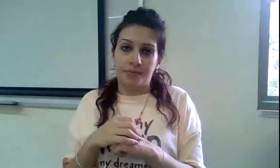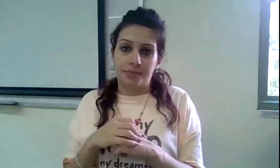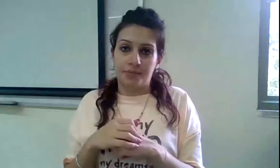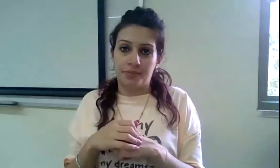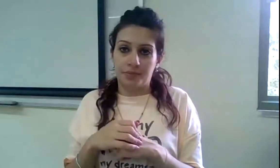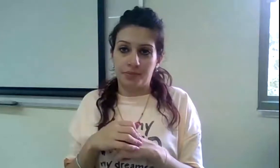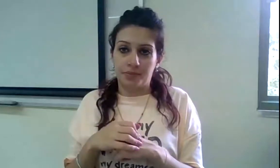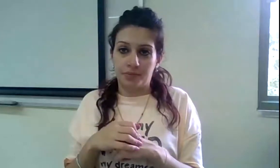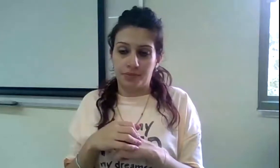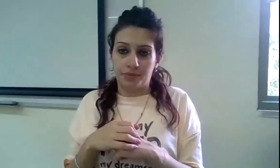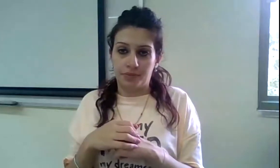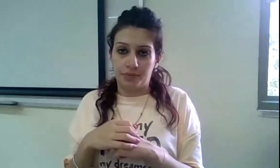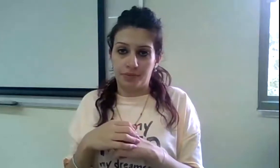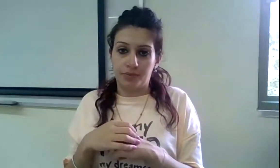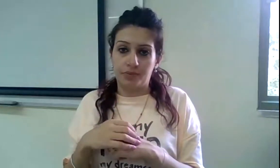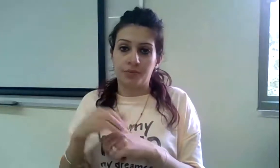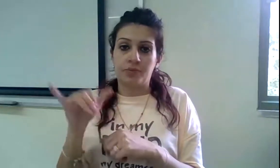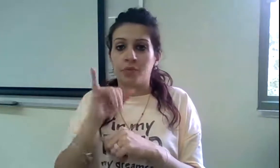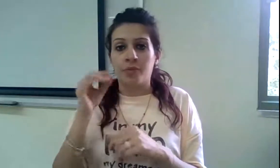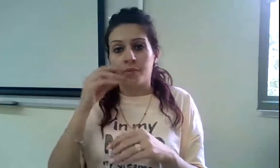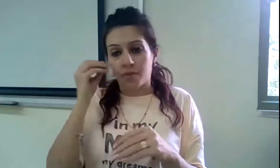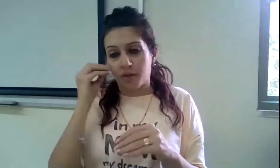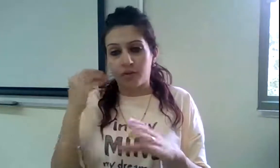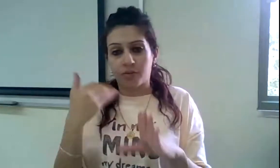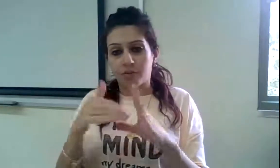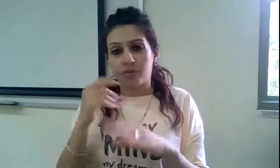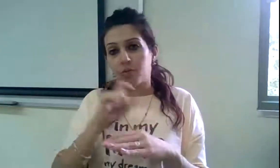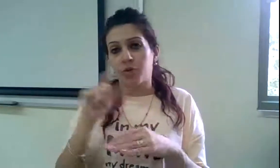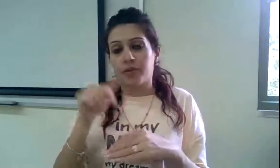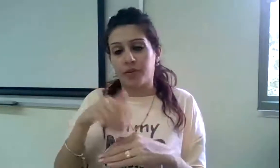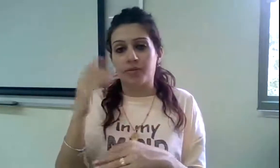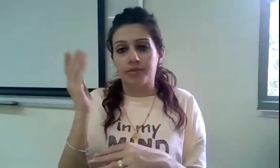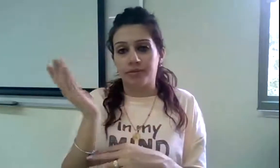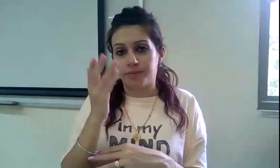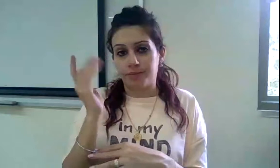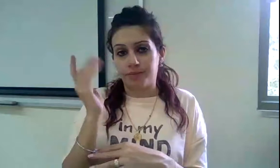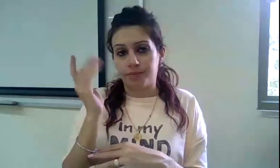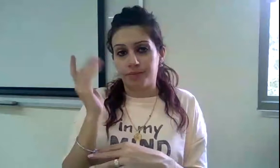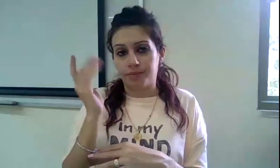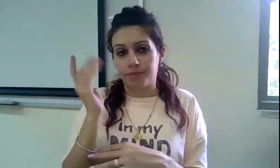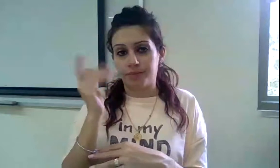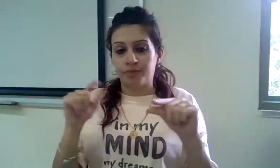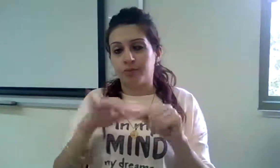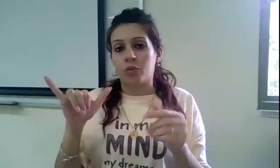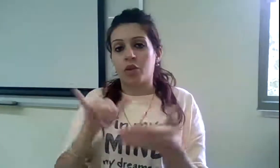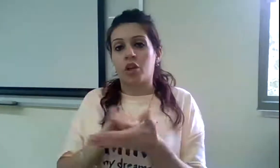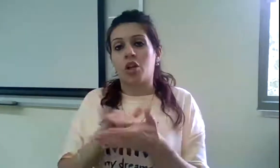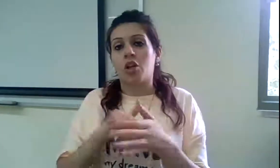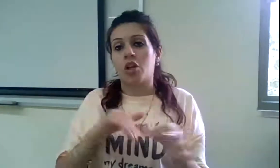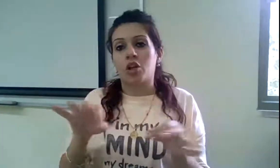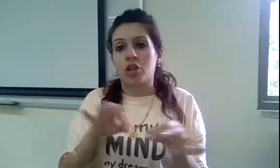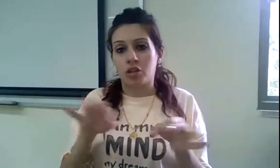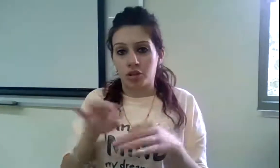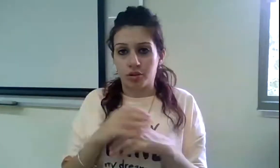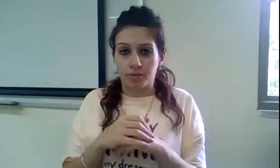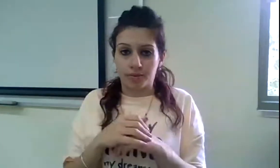من اجل طرح المواضيع المختلفة المتعلقة بهذه الاستراتيجية والتي هي أيضا ذات صلة في الوضع الراهن